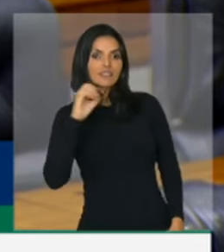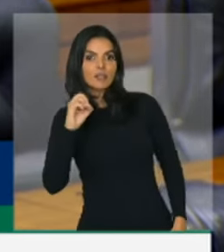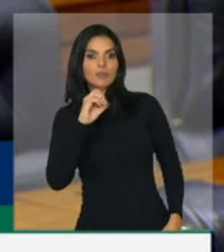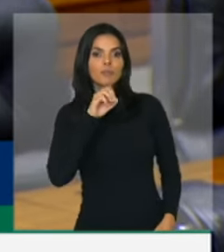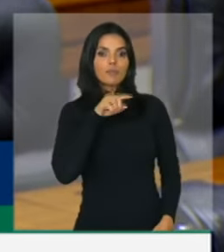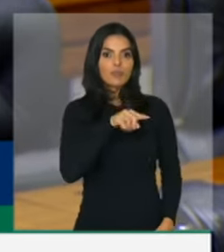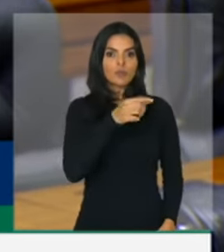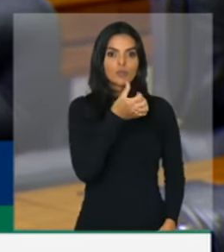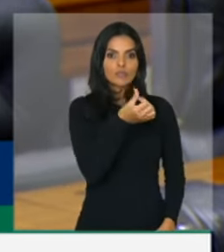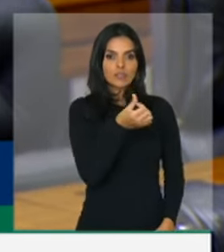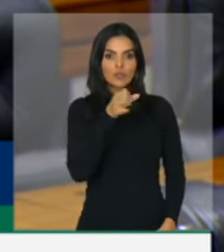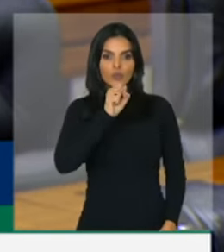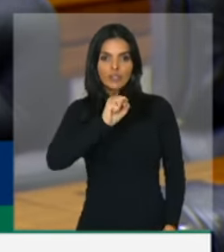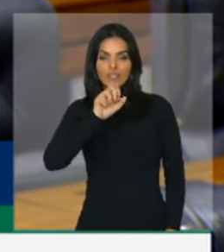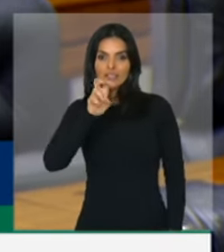QUE TEM 2009 MORTES, 300.685, E O QUE NÓS PRECISAMOS FAZER